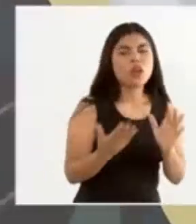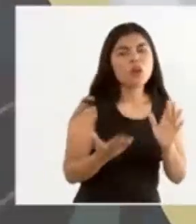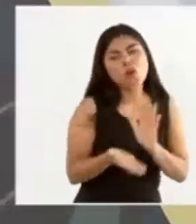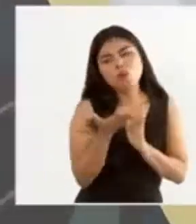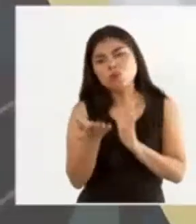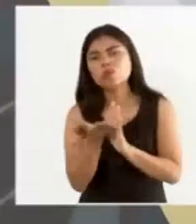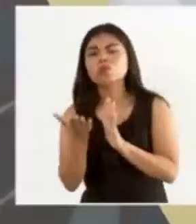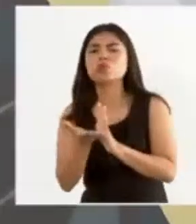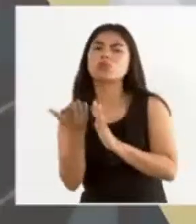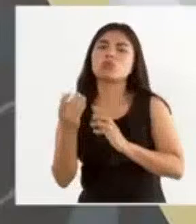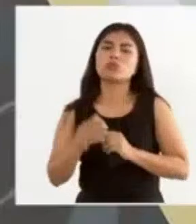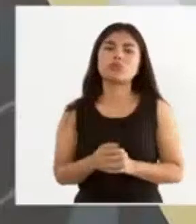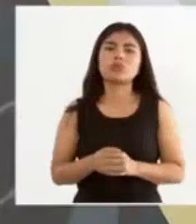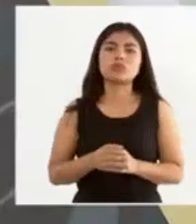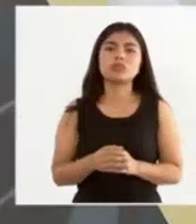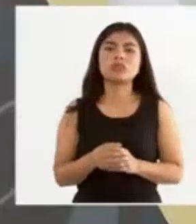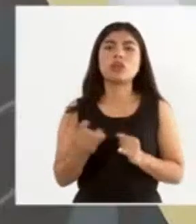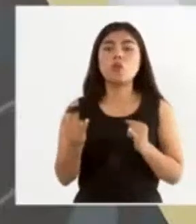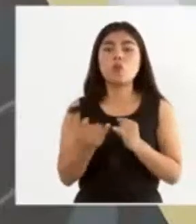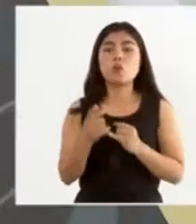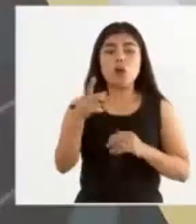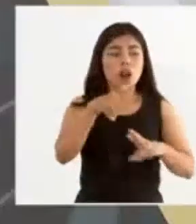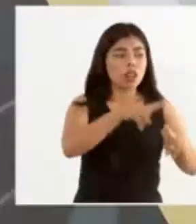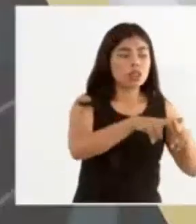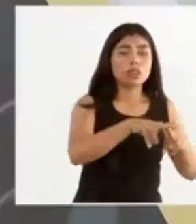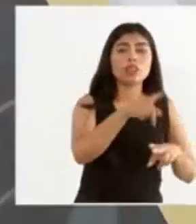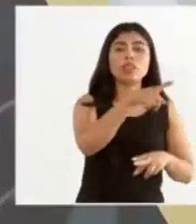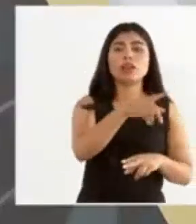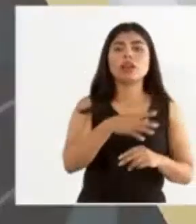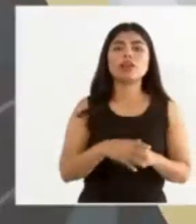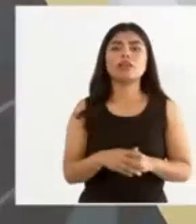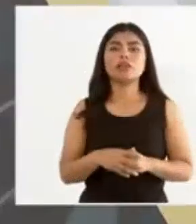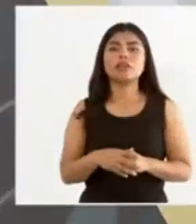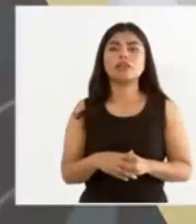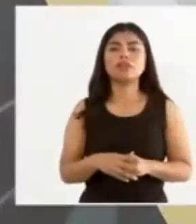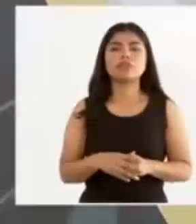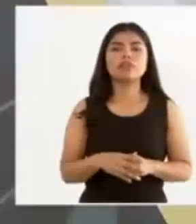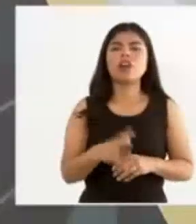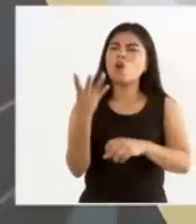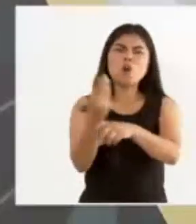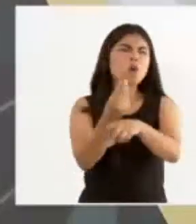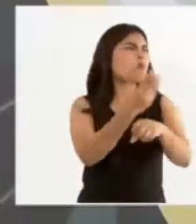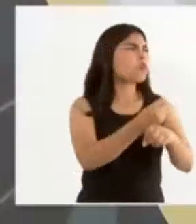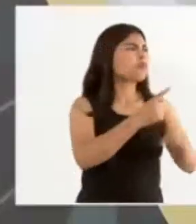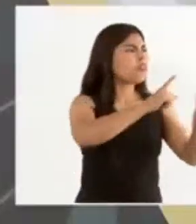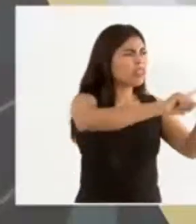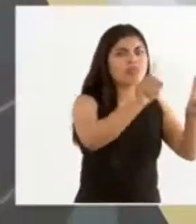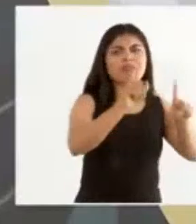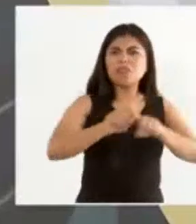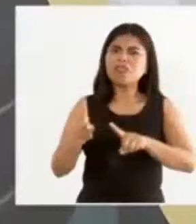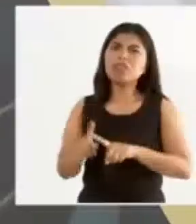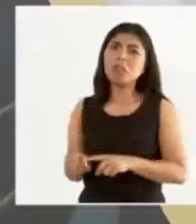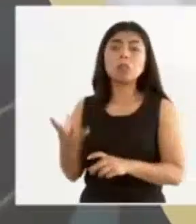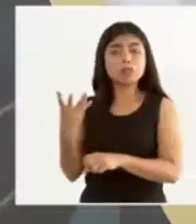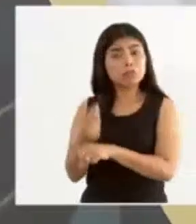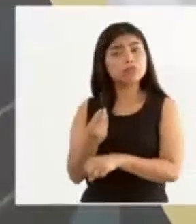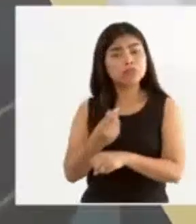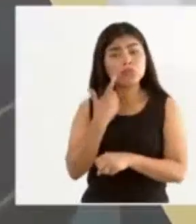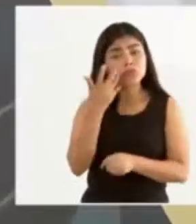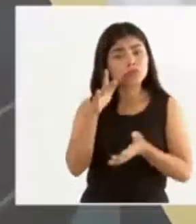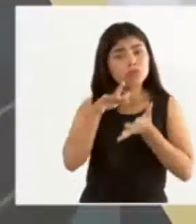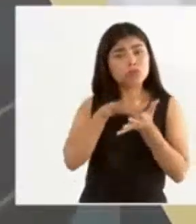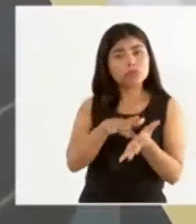Chontalpa Dos Bocas también. Ese esa obra le está haciendo Marina. Y estamos apoyando también a la